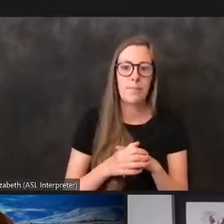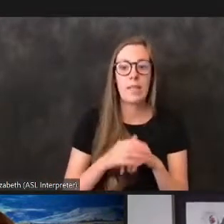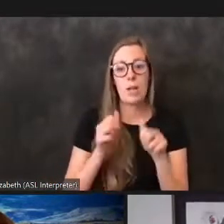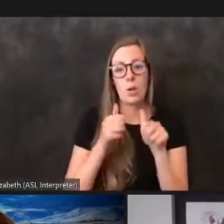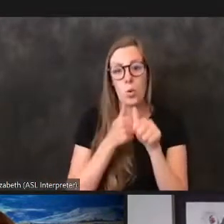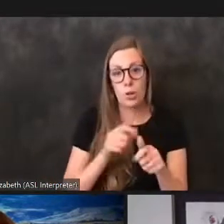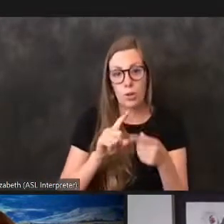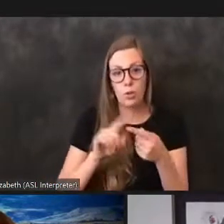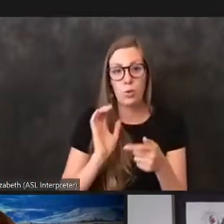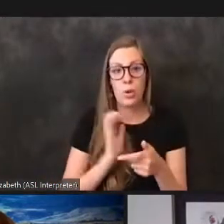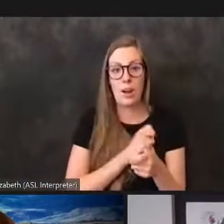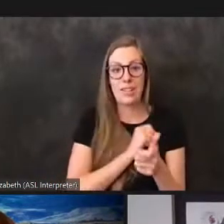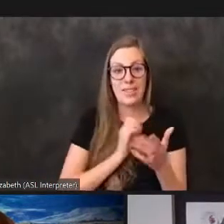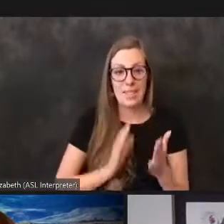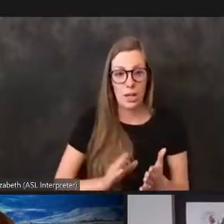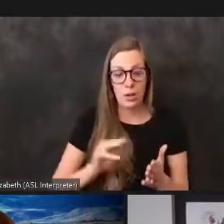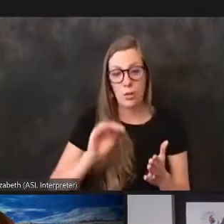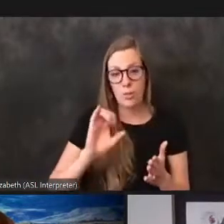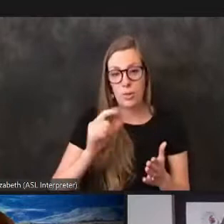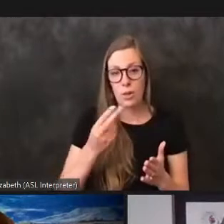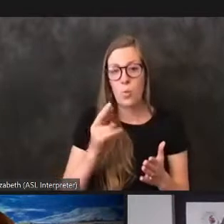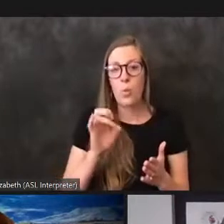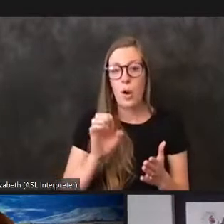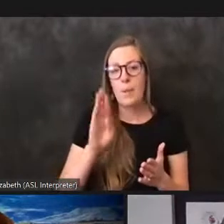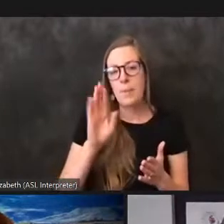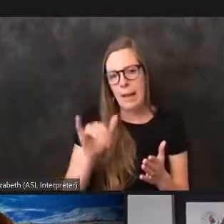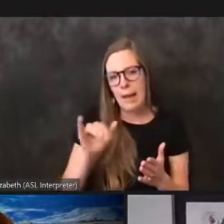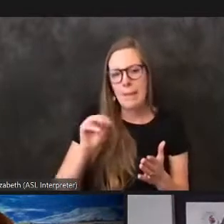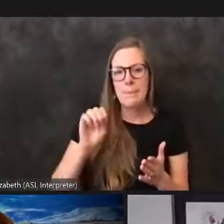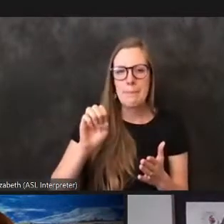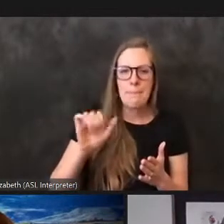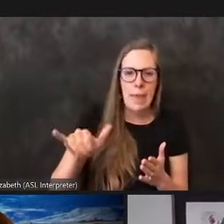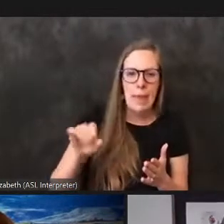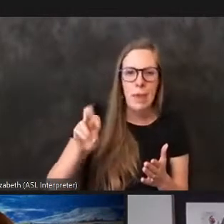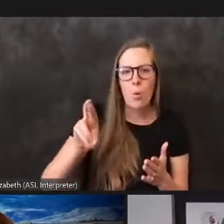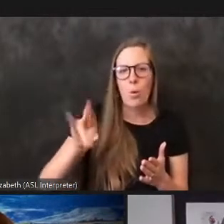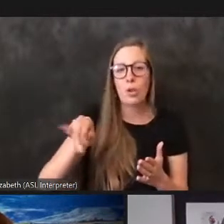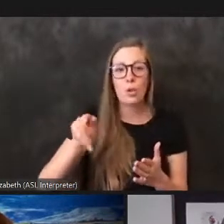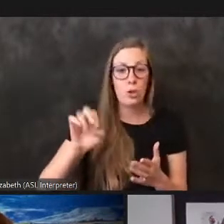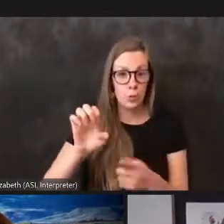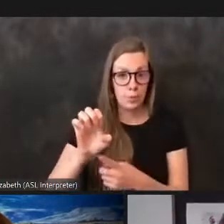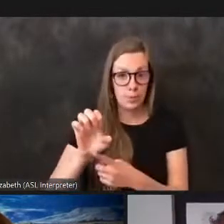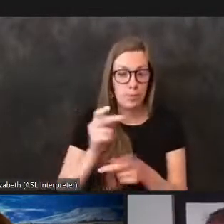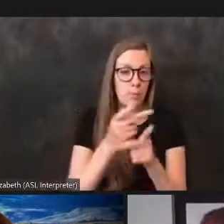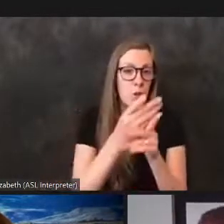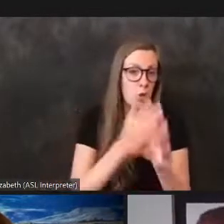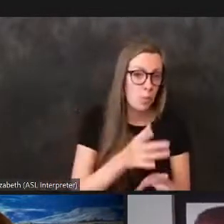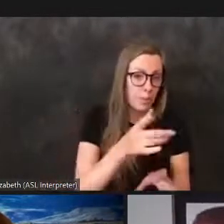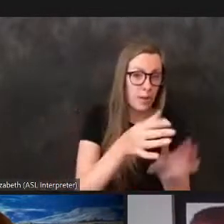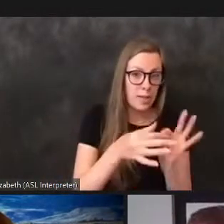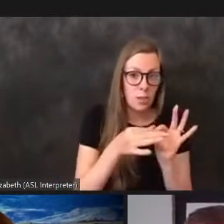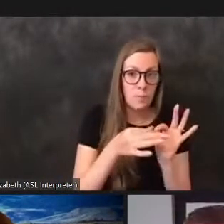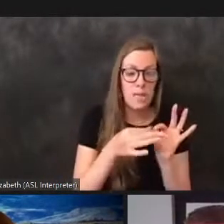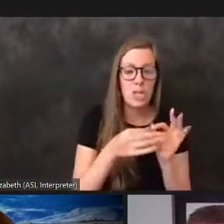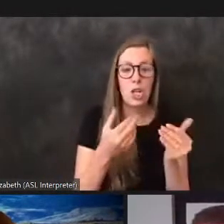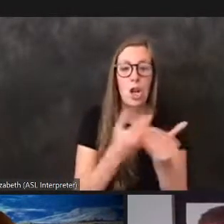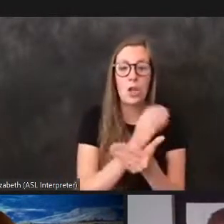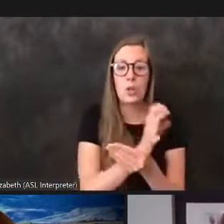Como señaló el supervisor, el senador McQuaid dijo criticamente en mayo junio. Como señaló el supervisor Xing, nuestra